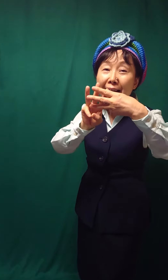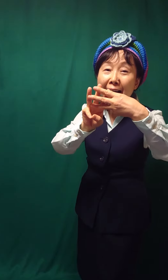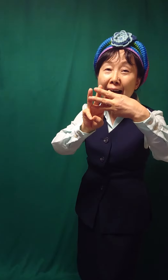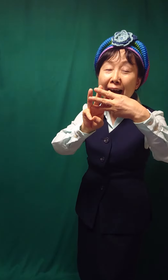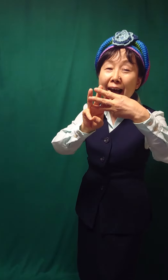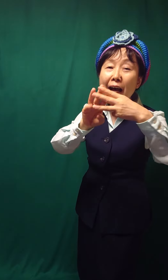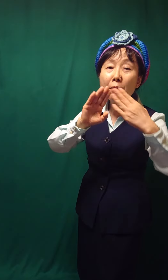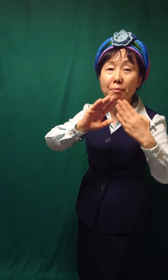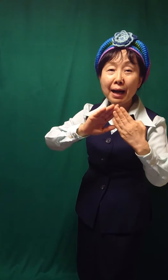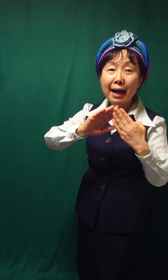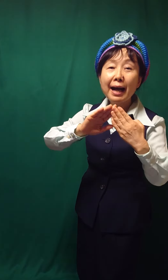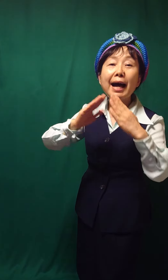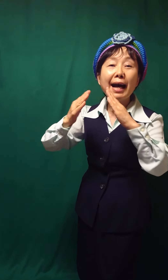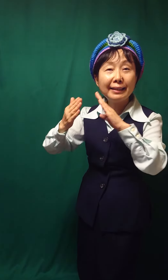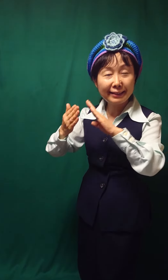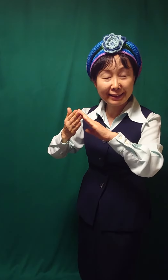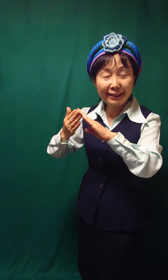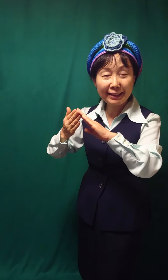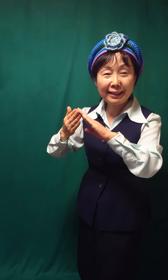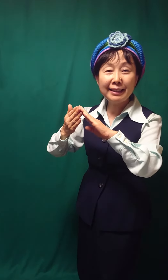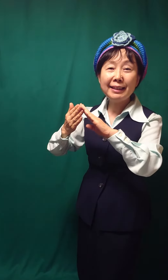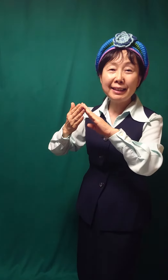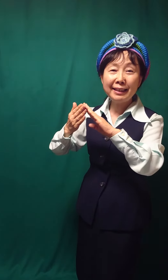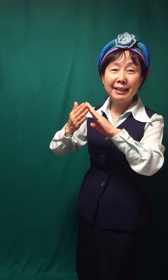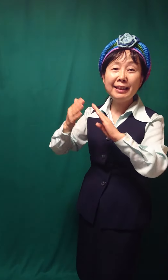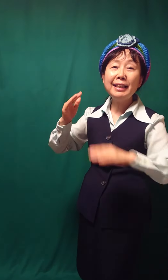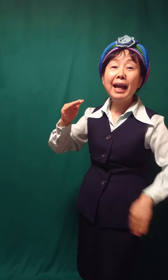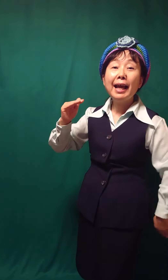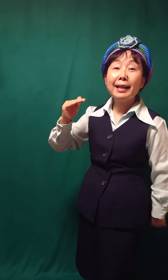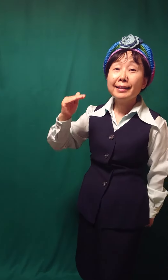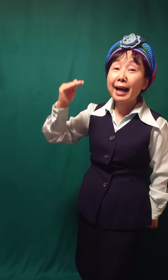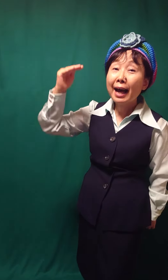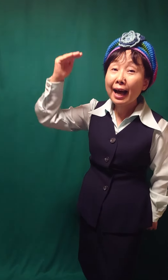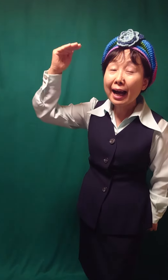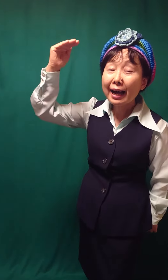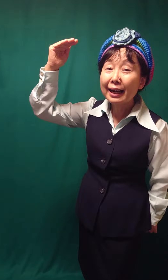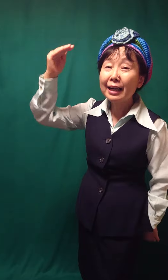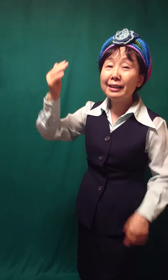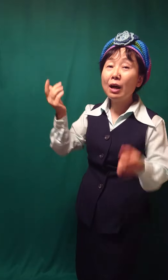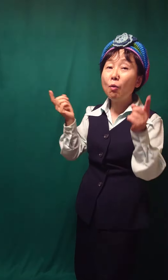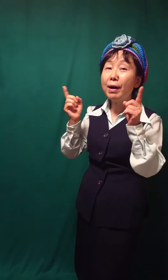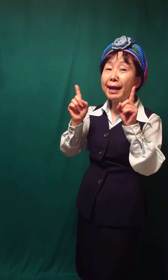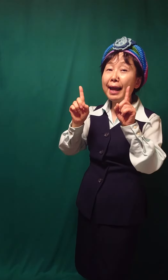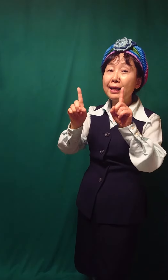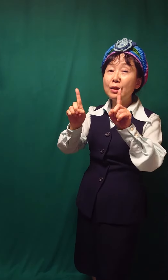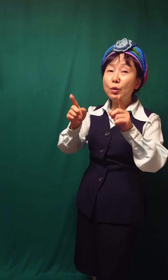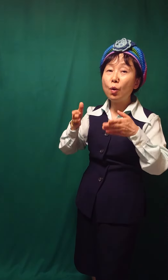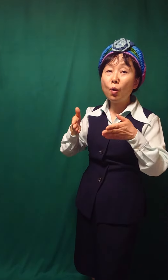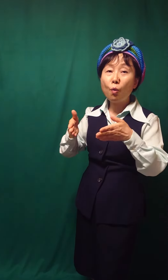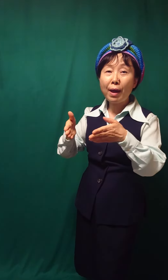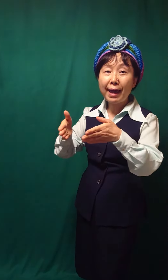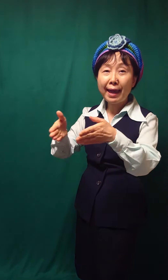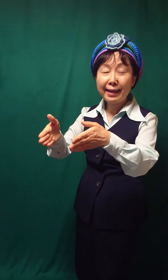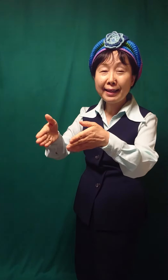田町 高輪ゲートウェイ